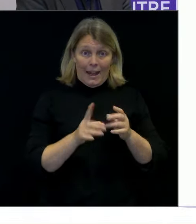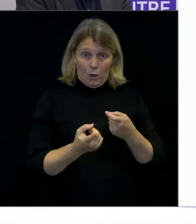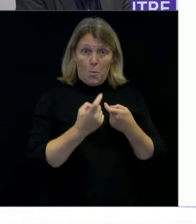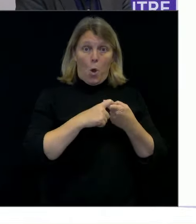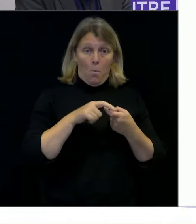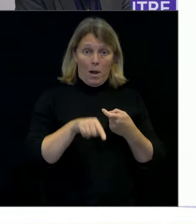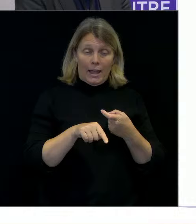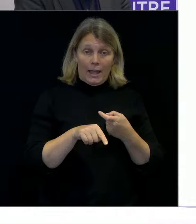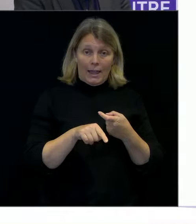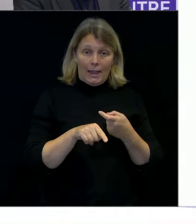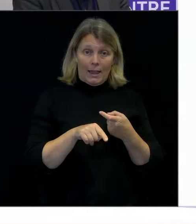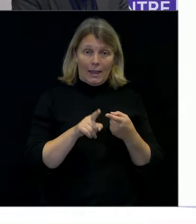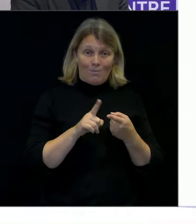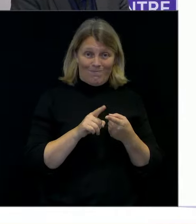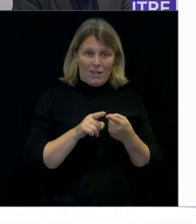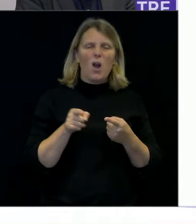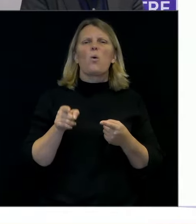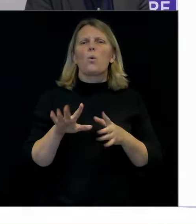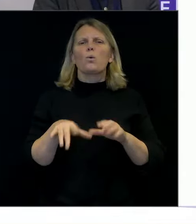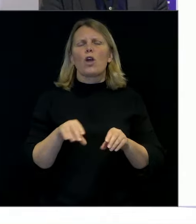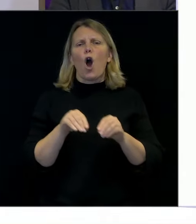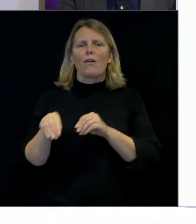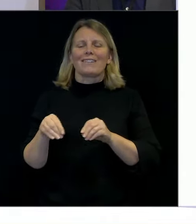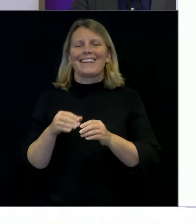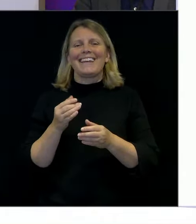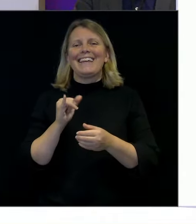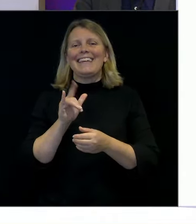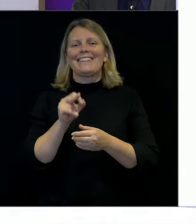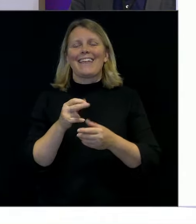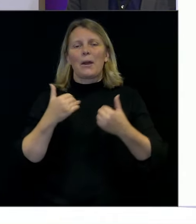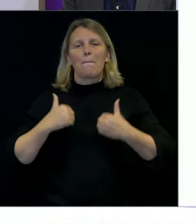Det ska vara antingen en internetanslutning.